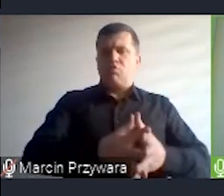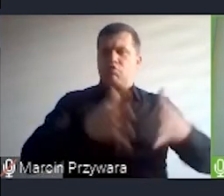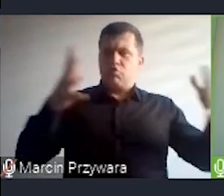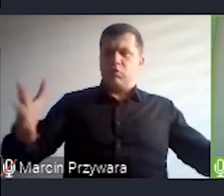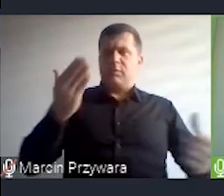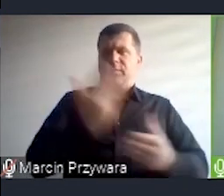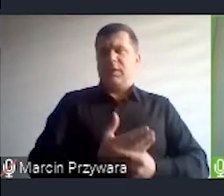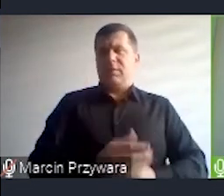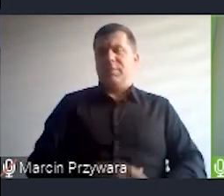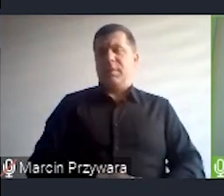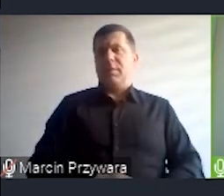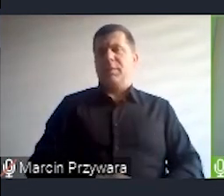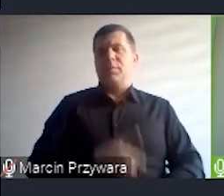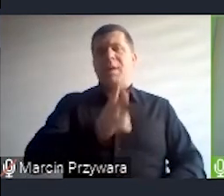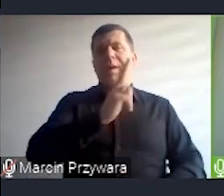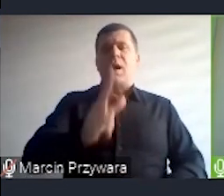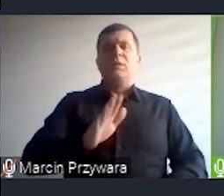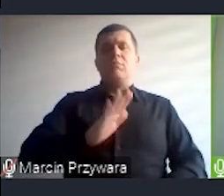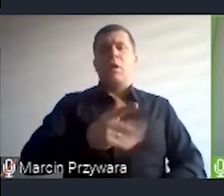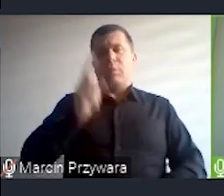Dużym przedsiębiorstwem jest każdy podmiot publiczny.